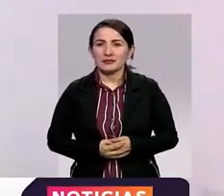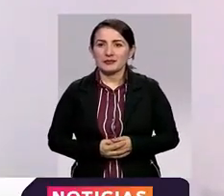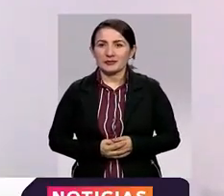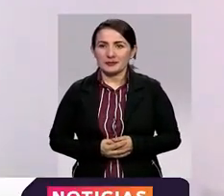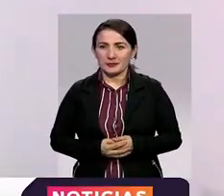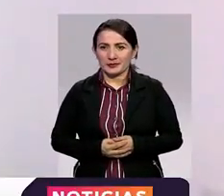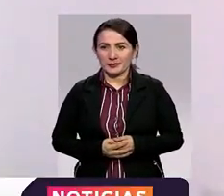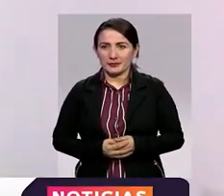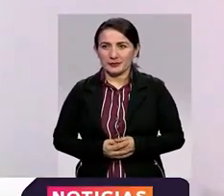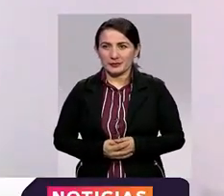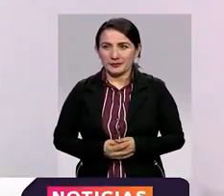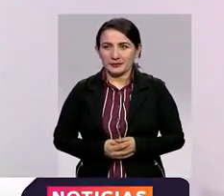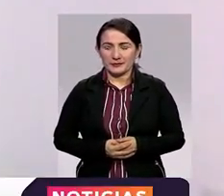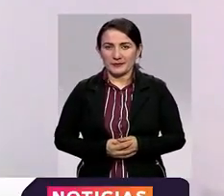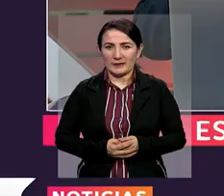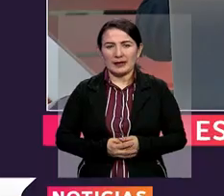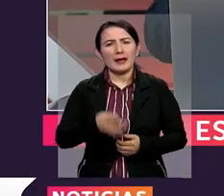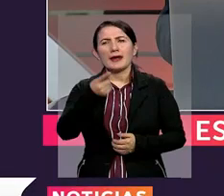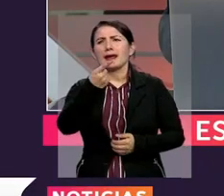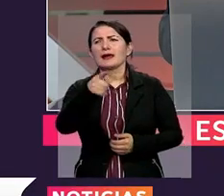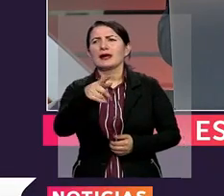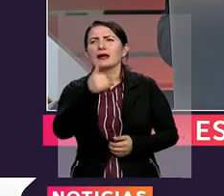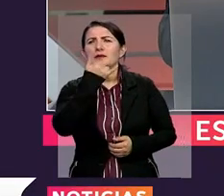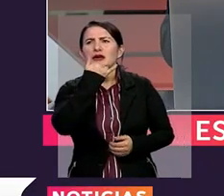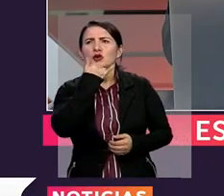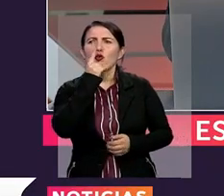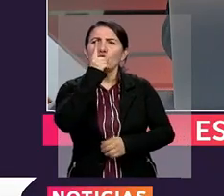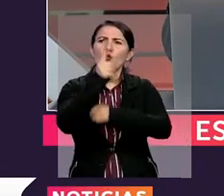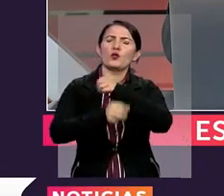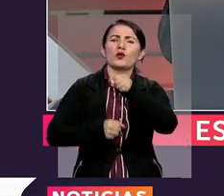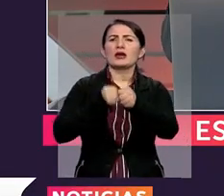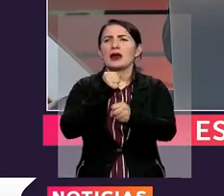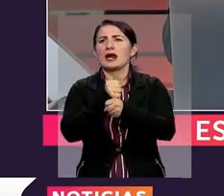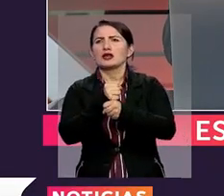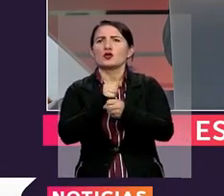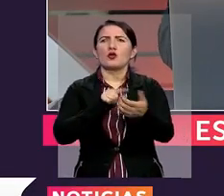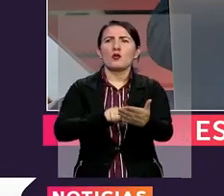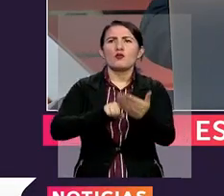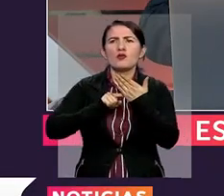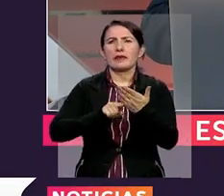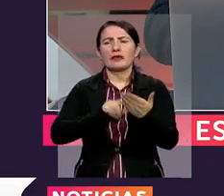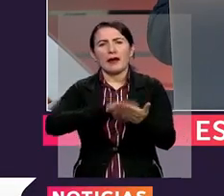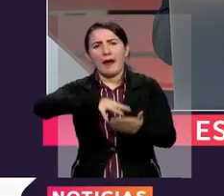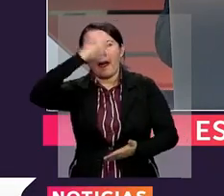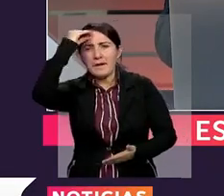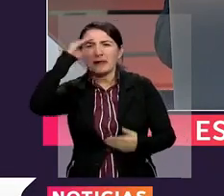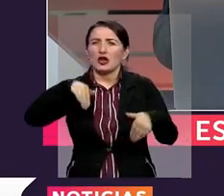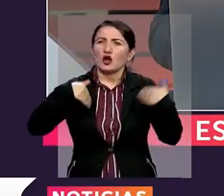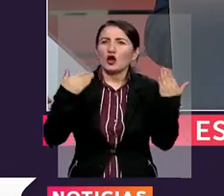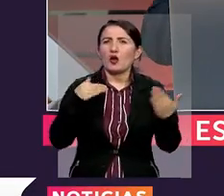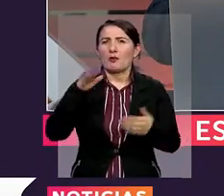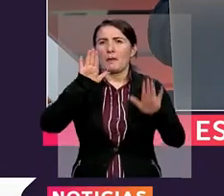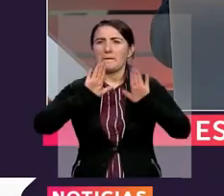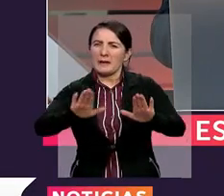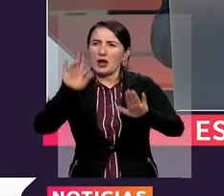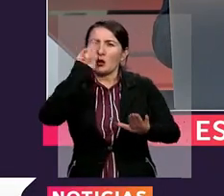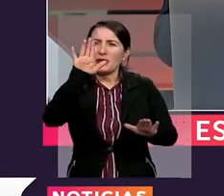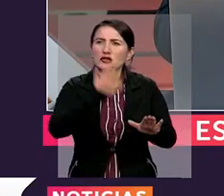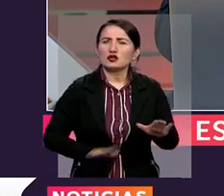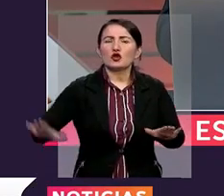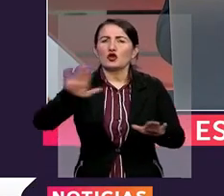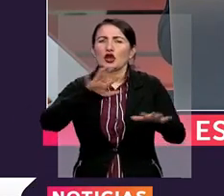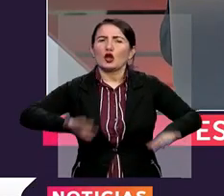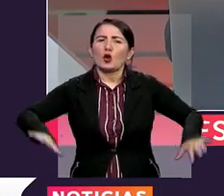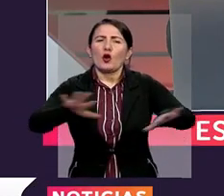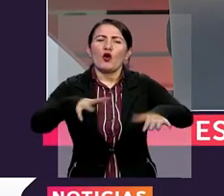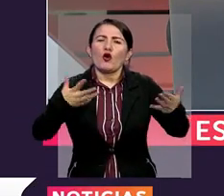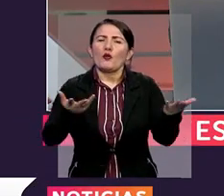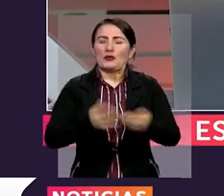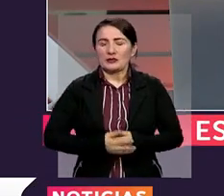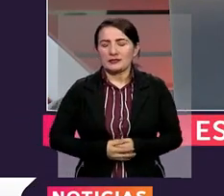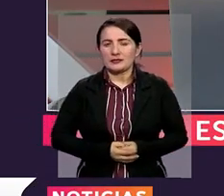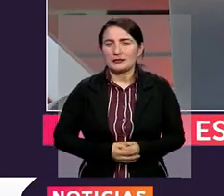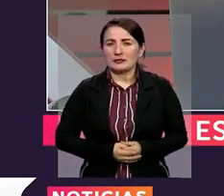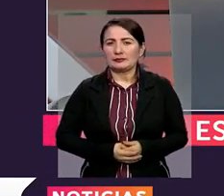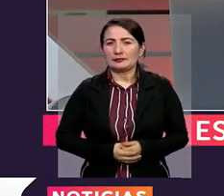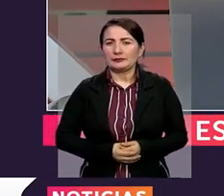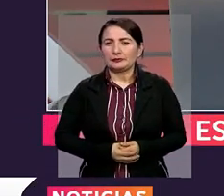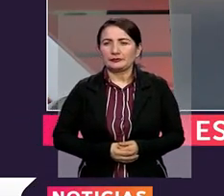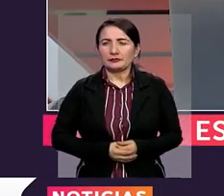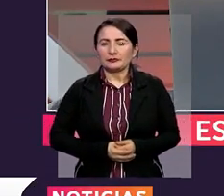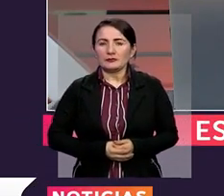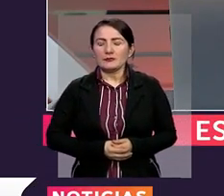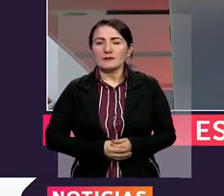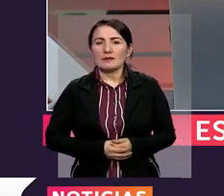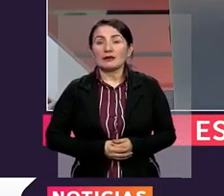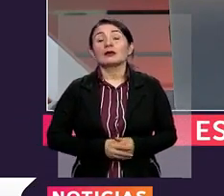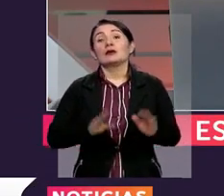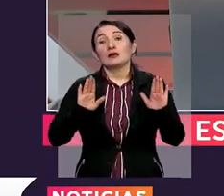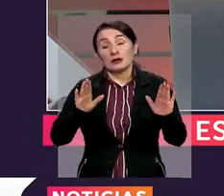LECCIONES APRENDIDAS.